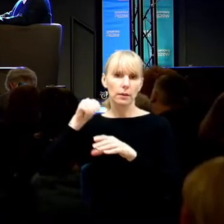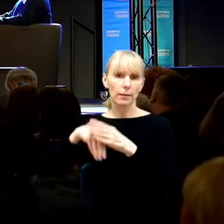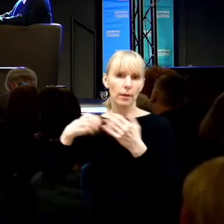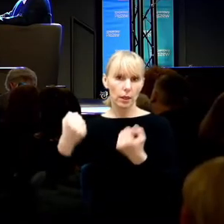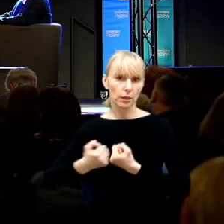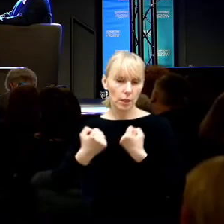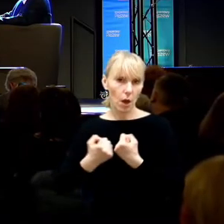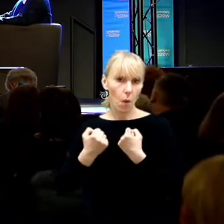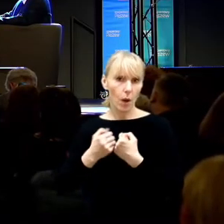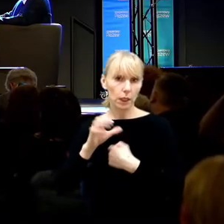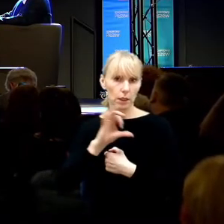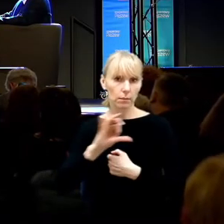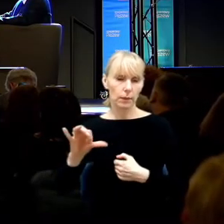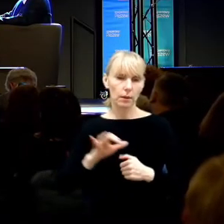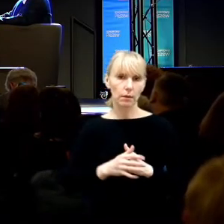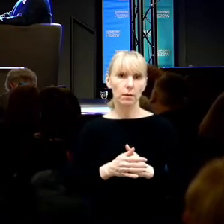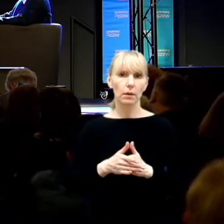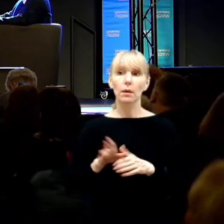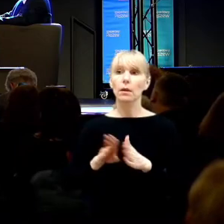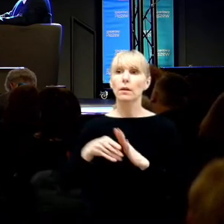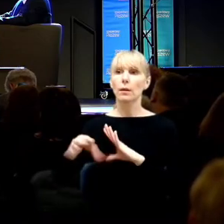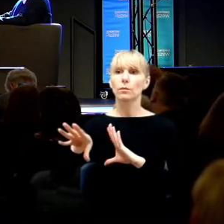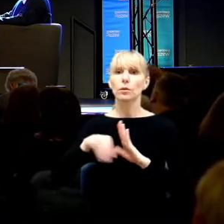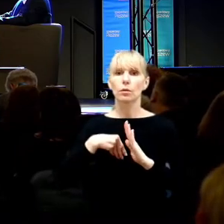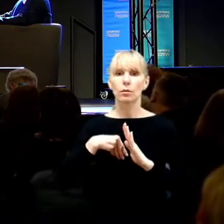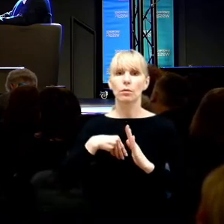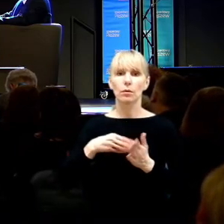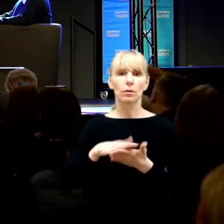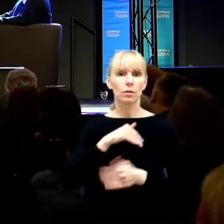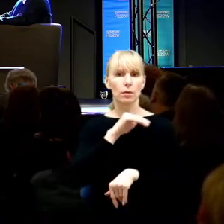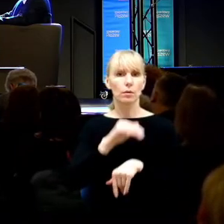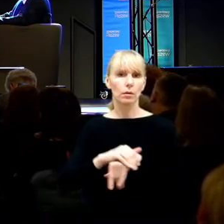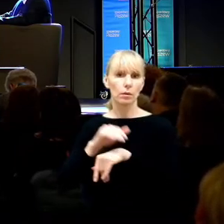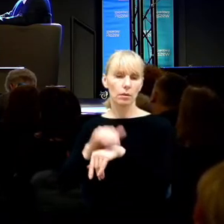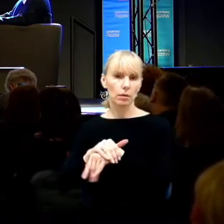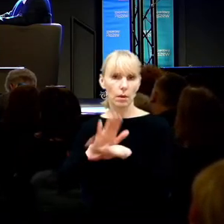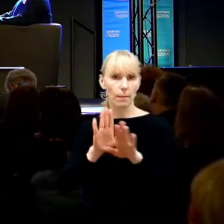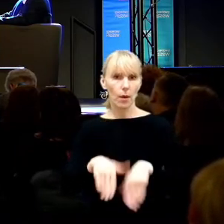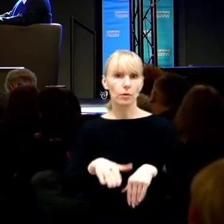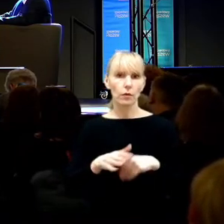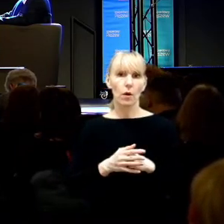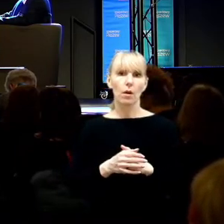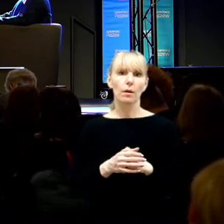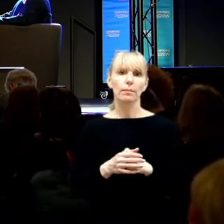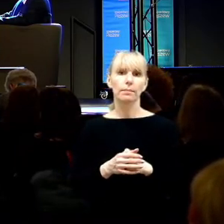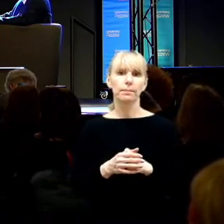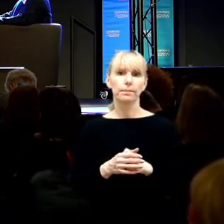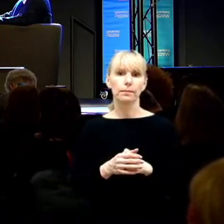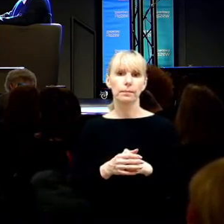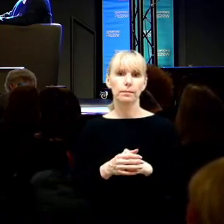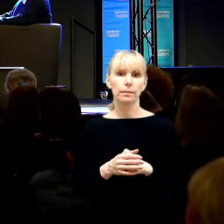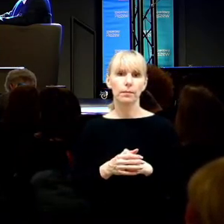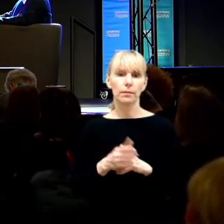tak jak uzyskanie zgody, pozwolenia na przeprowadzenie tego remontu.